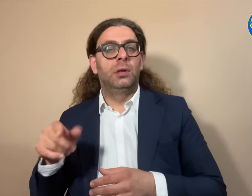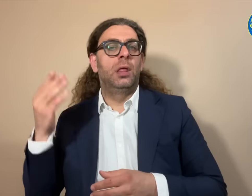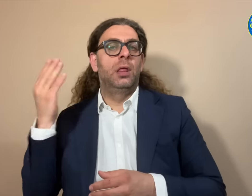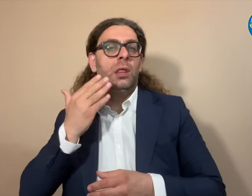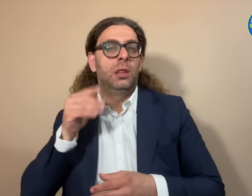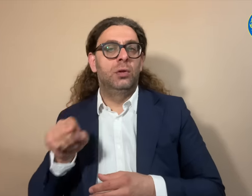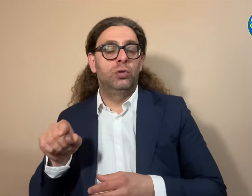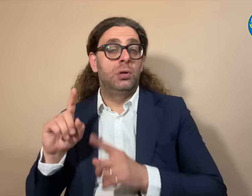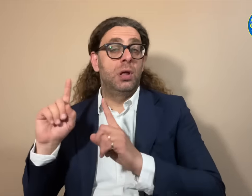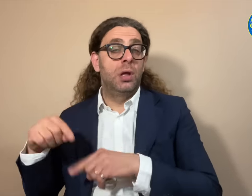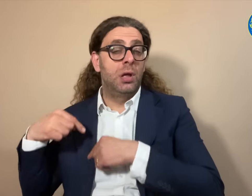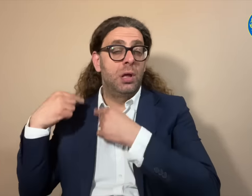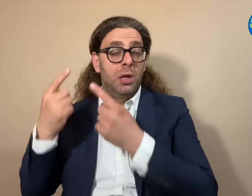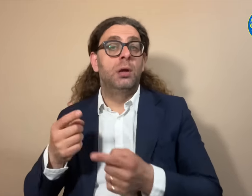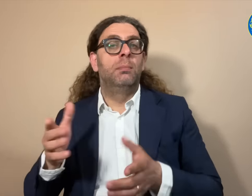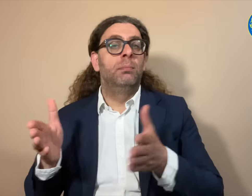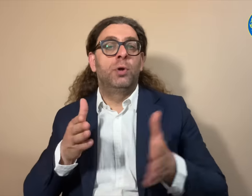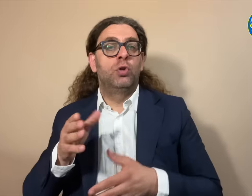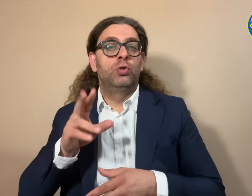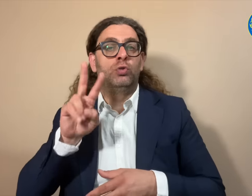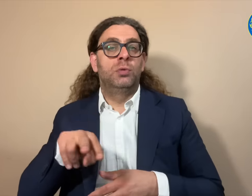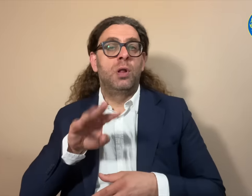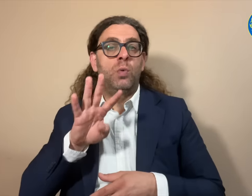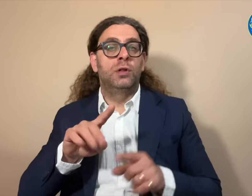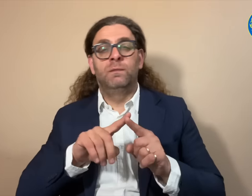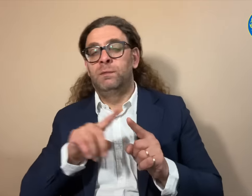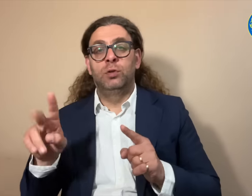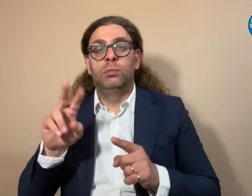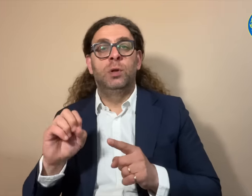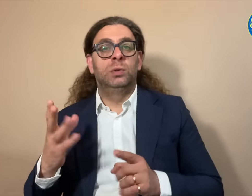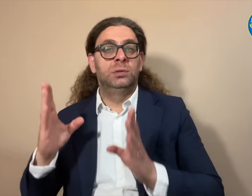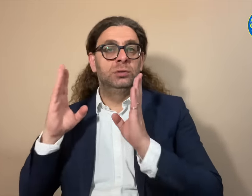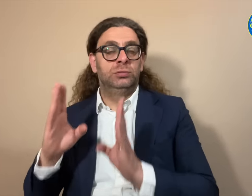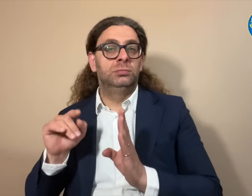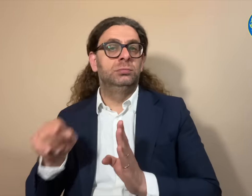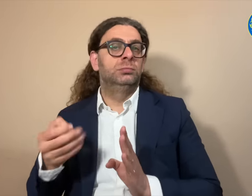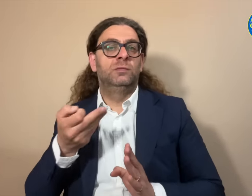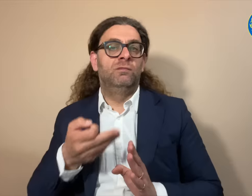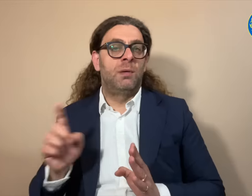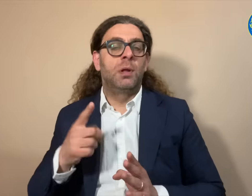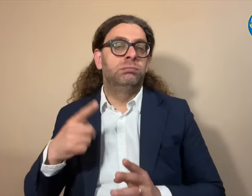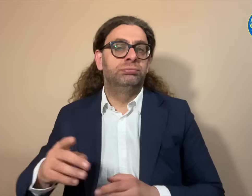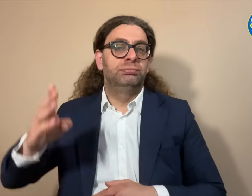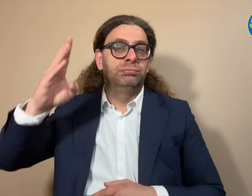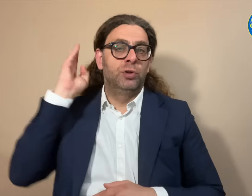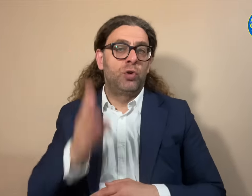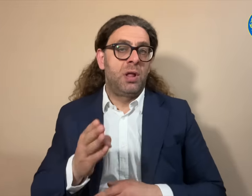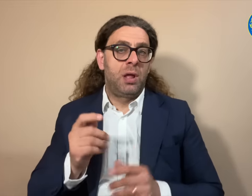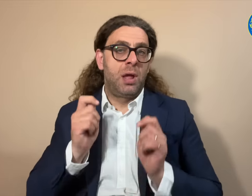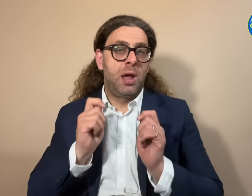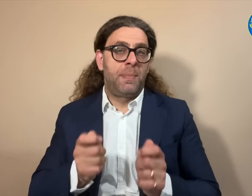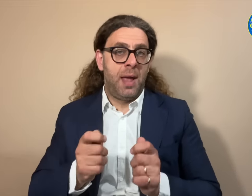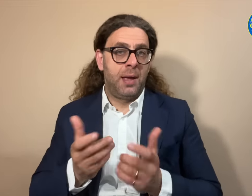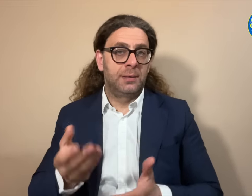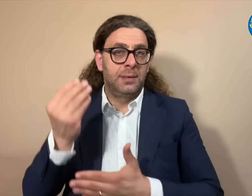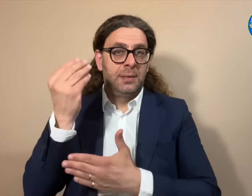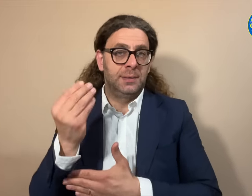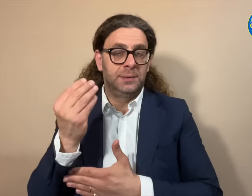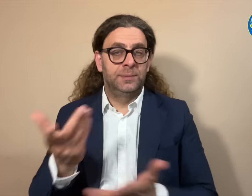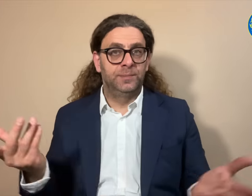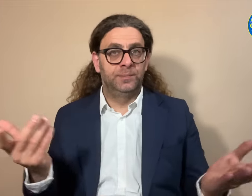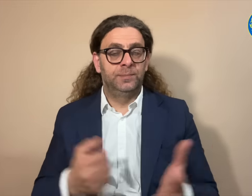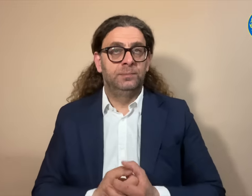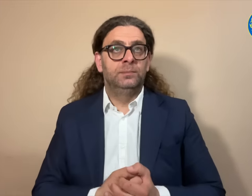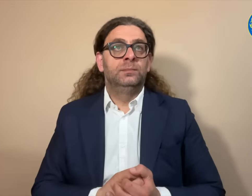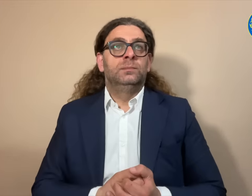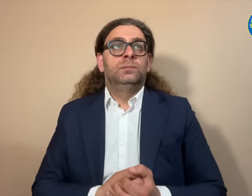Un errore che si è perpetrato nel tempo dal 2004 fino al 2015 e che ha comportato la condanna nei confronti dell'Ente a tale pagamento.